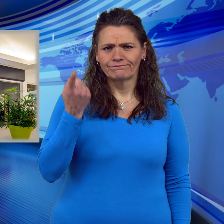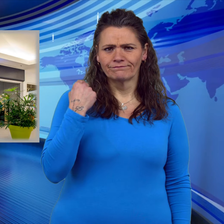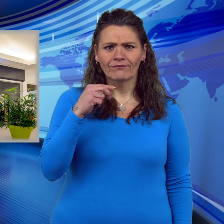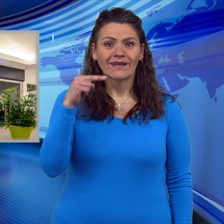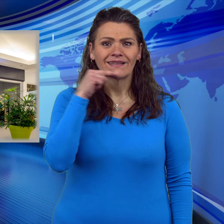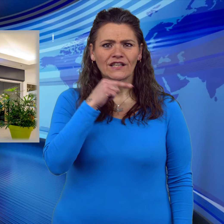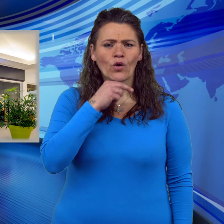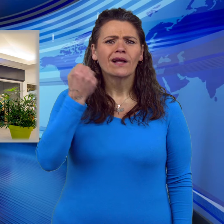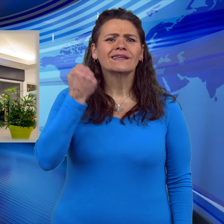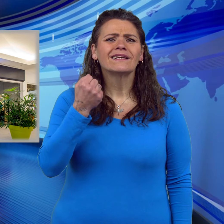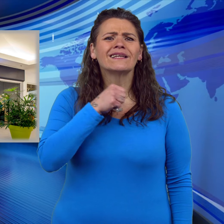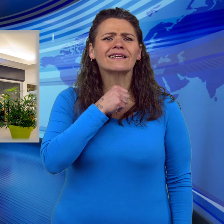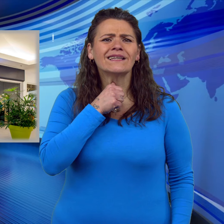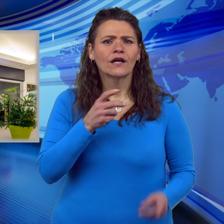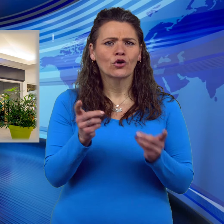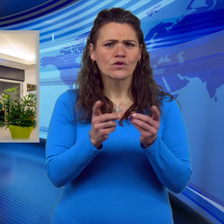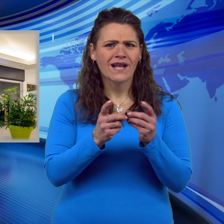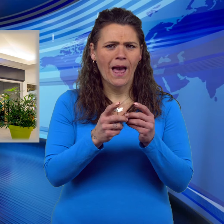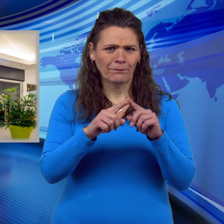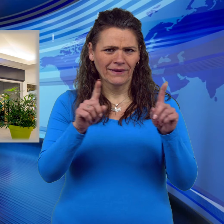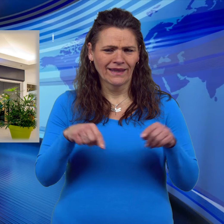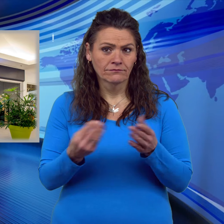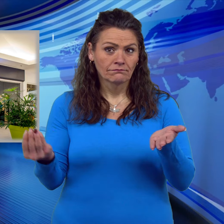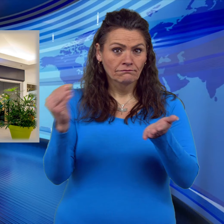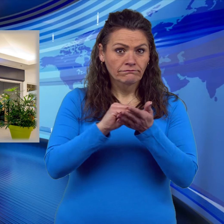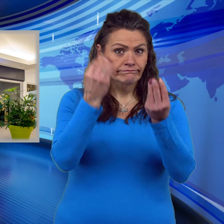Az áremelést bejelentő hétfőn DIGI a közleményben azt írja,